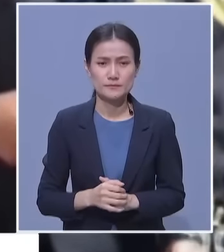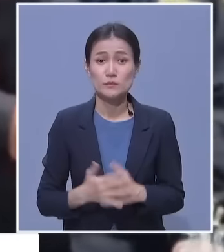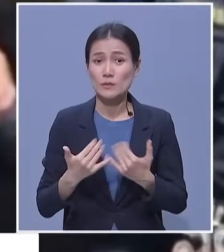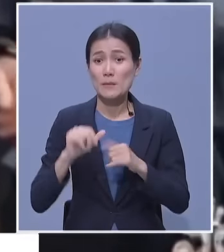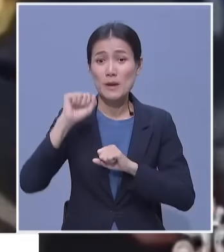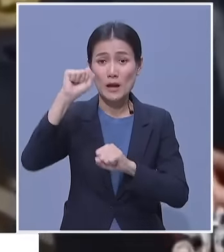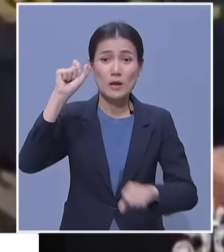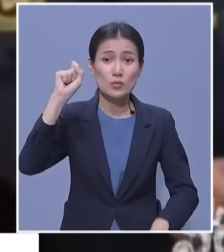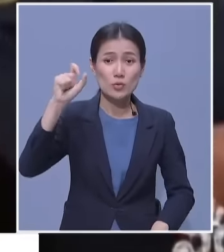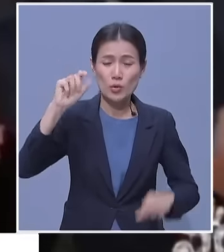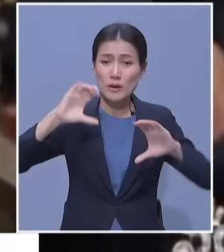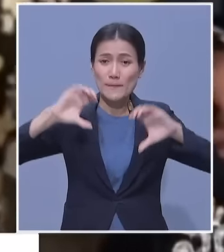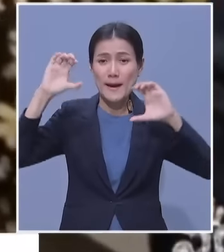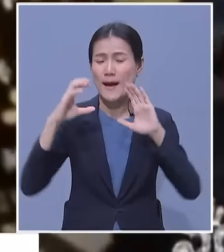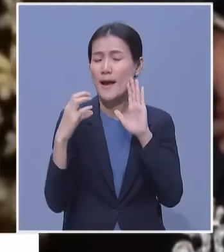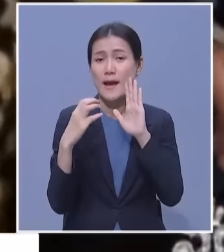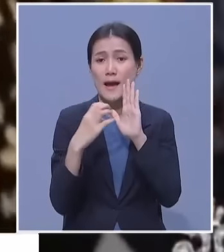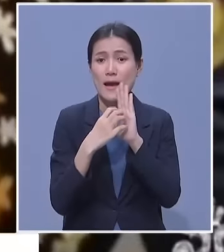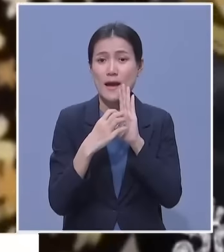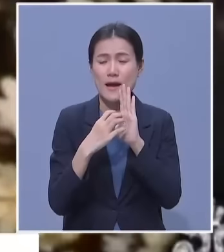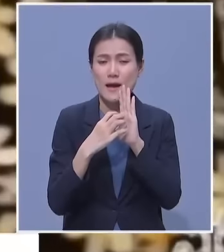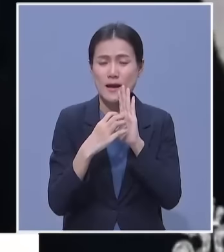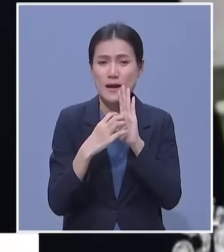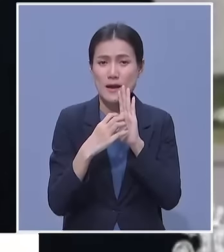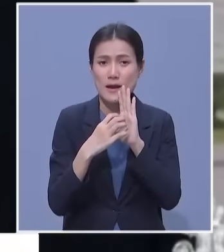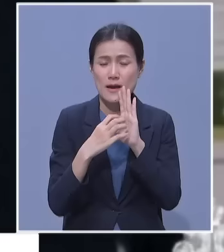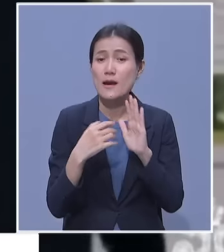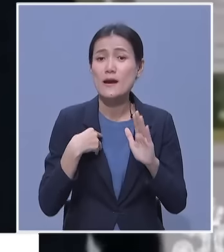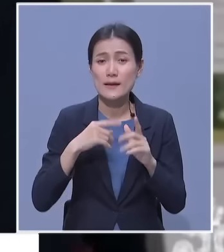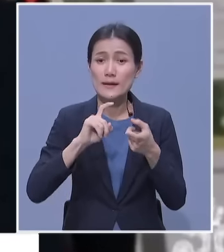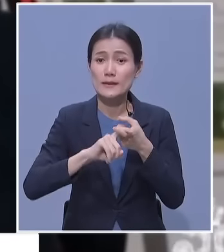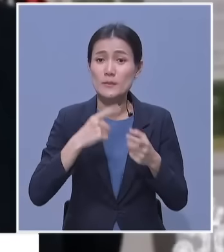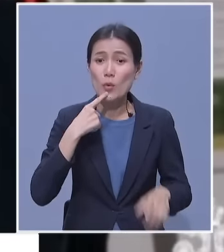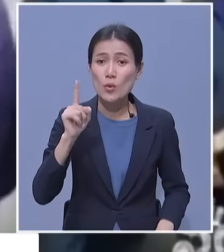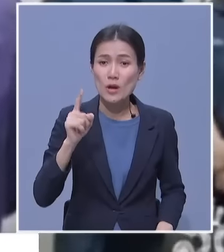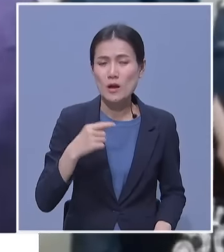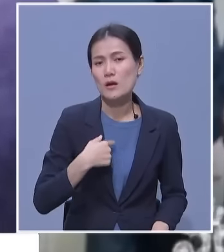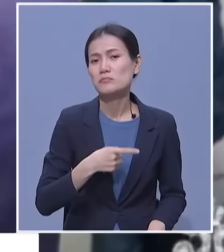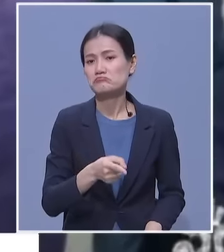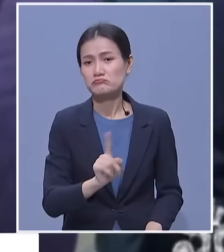ระดับรัฐบาลกลางของรัสเซียเกิดขึ้นก็ต่อ เมื่อมีเหตุการณ์ที่ส่งผลกระทบต่อประชาชน